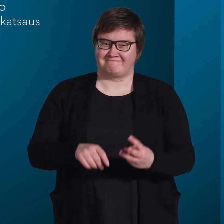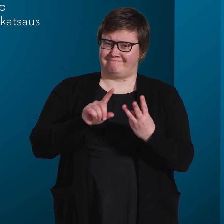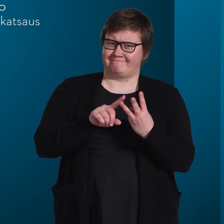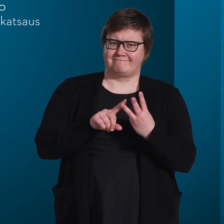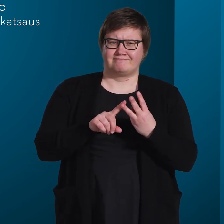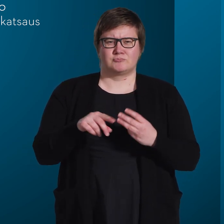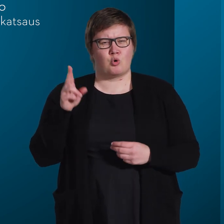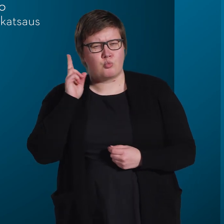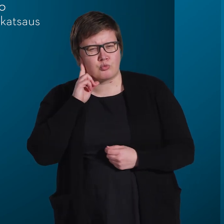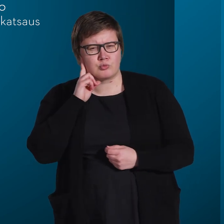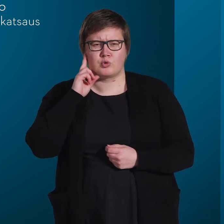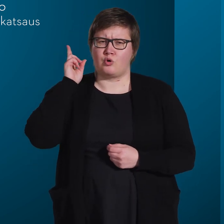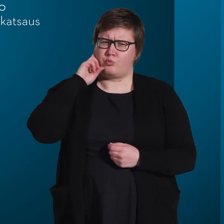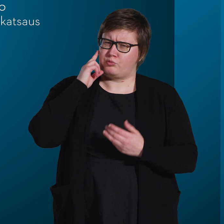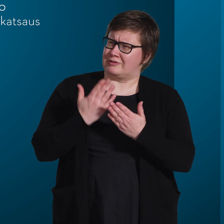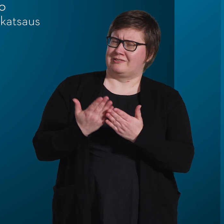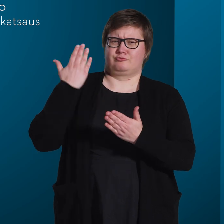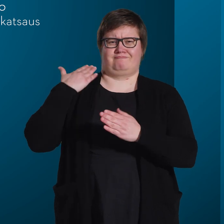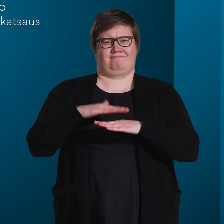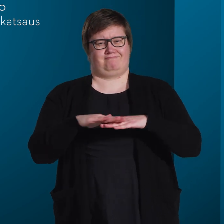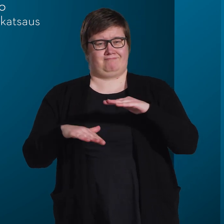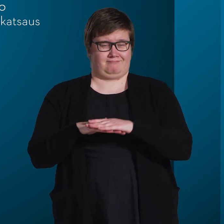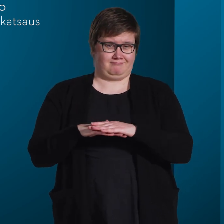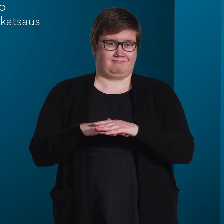Kuuroutta ja kuurouden historiaa käsitelleen -